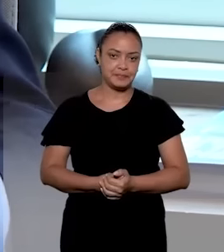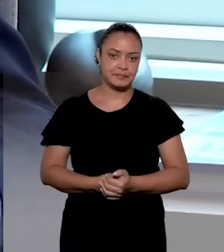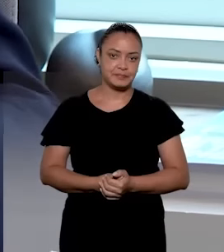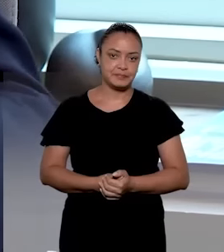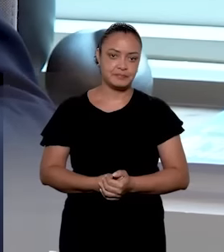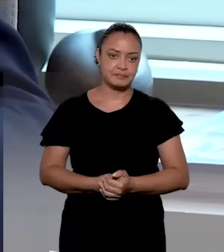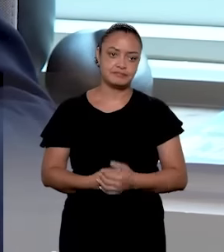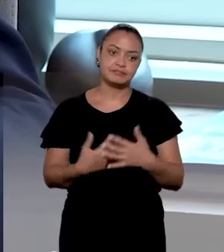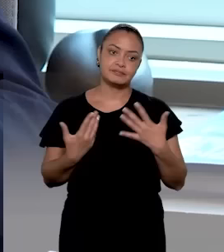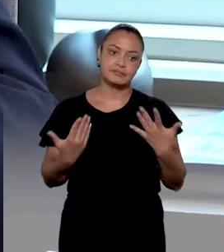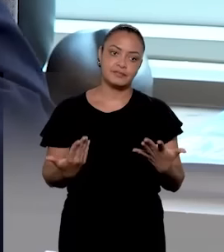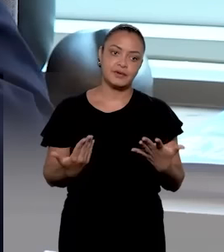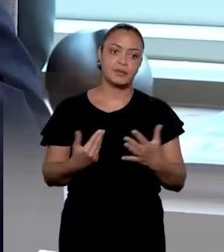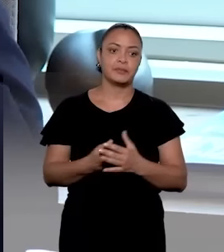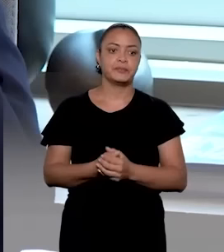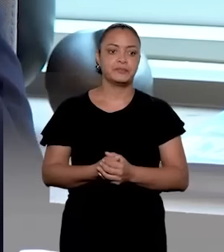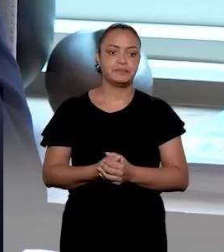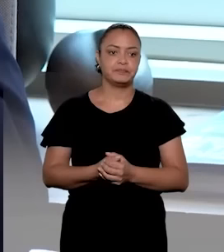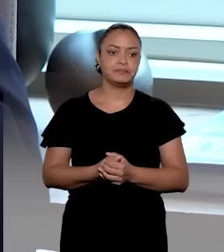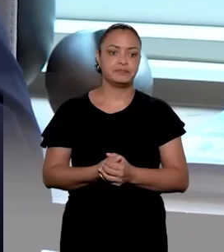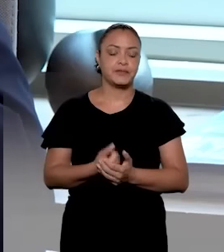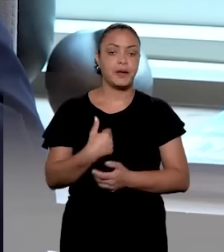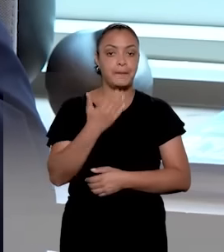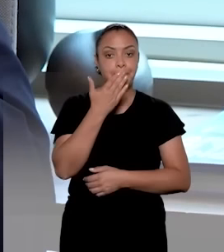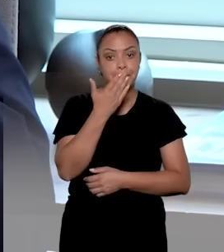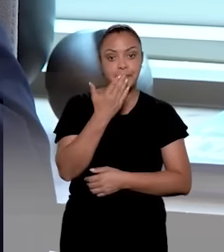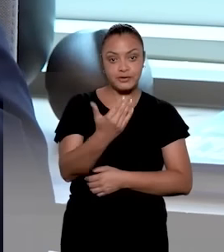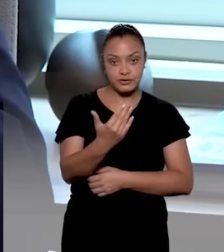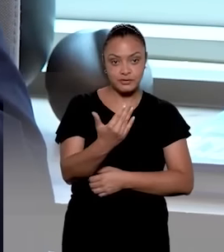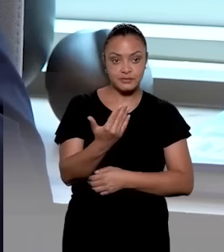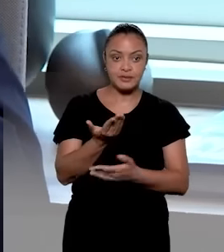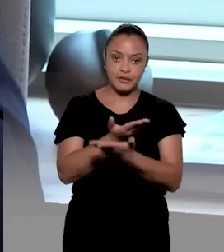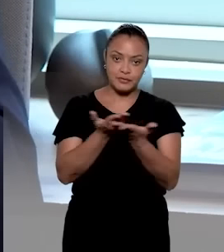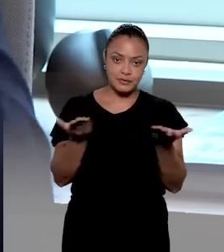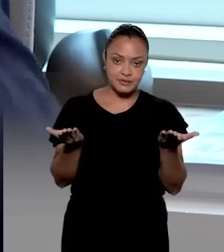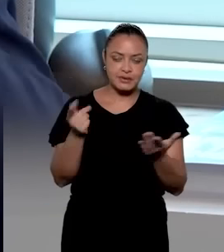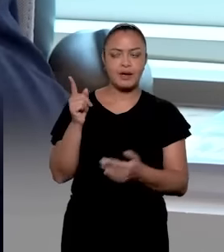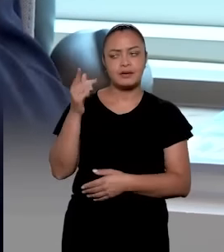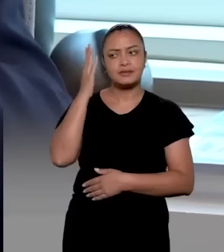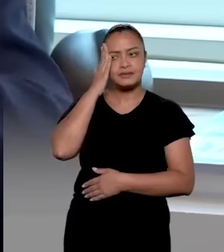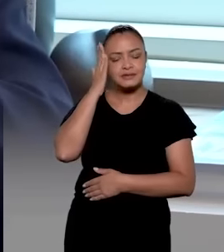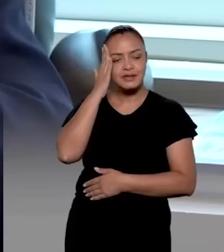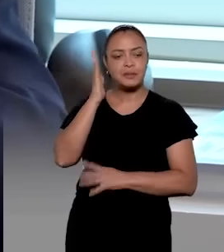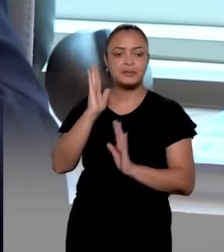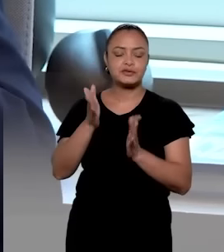Então, eu queria pedir a você, Priscila, o Roberto já sabe disso há muito tempo,